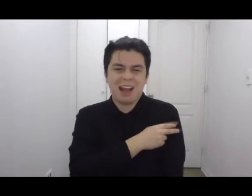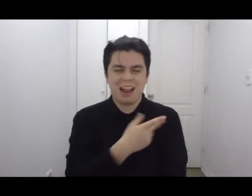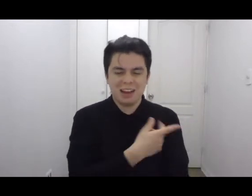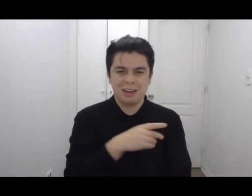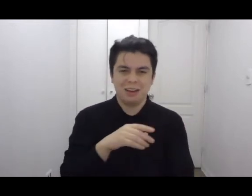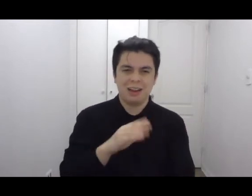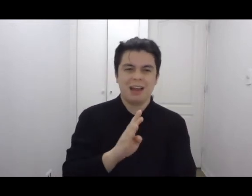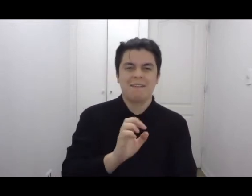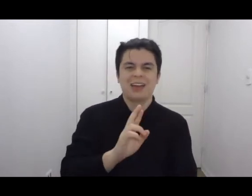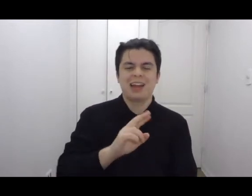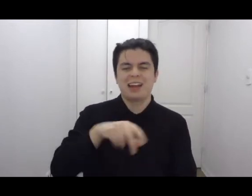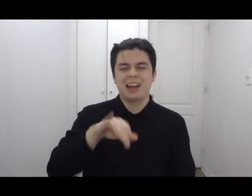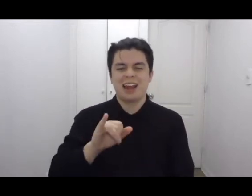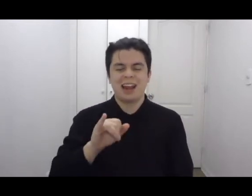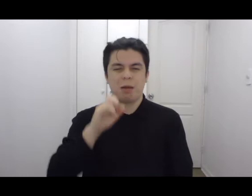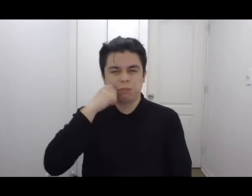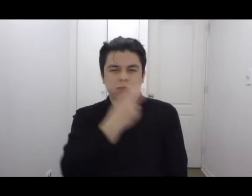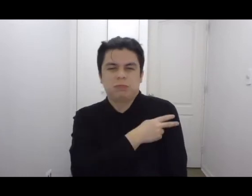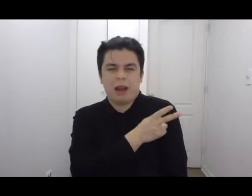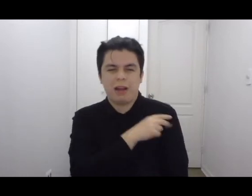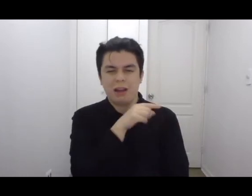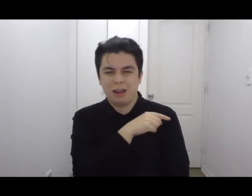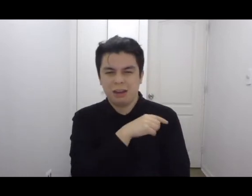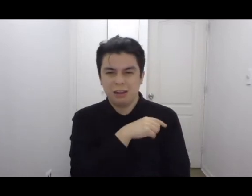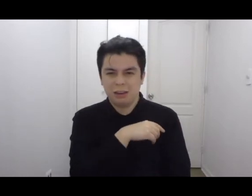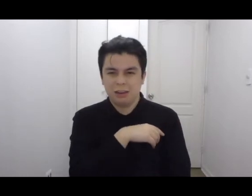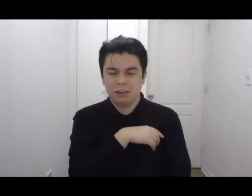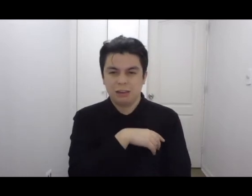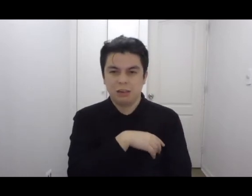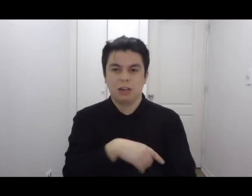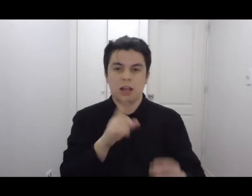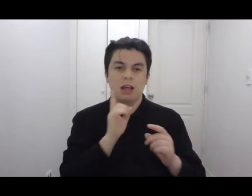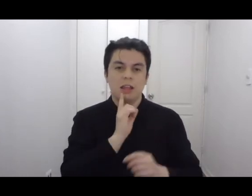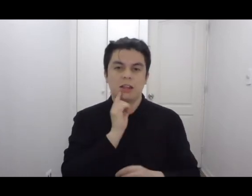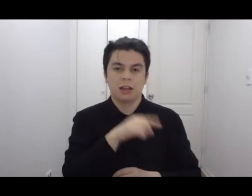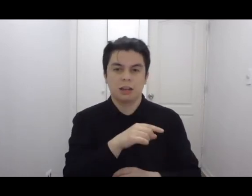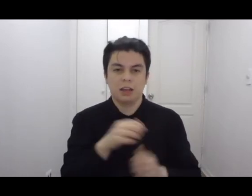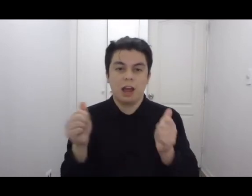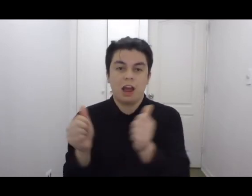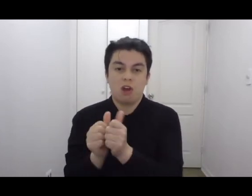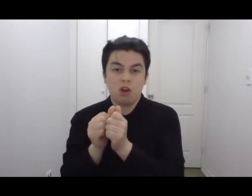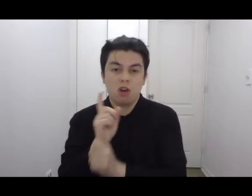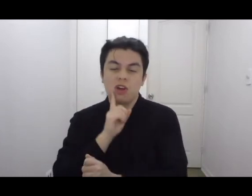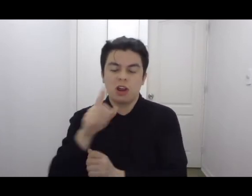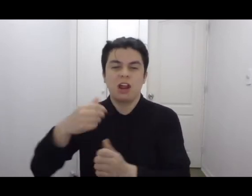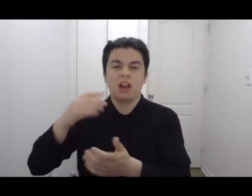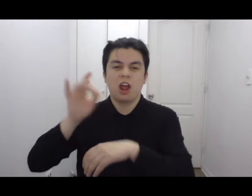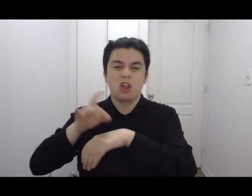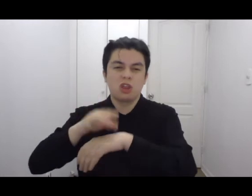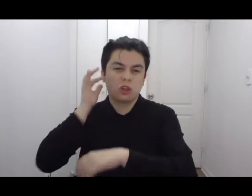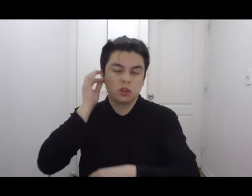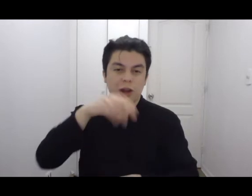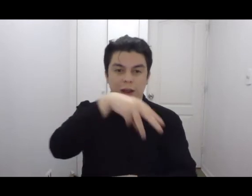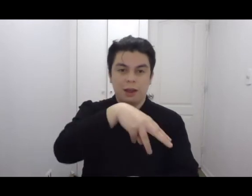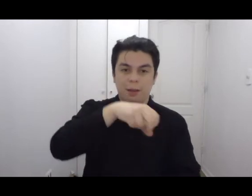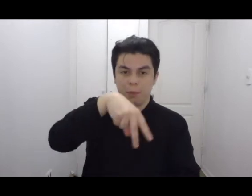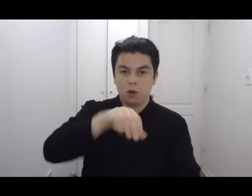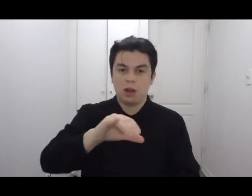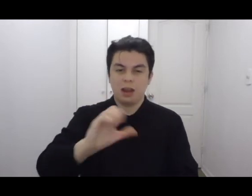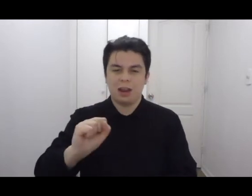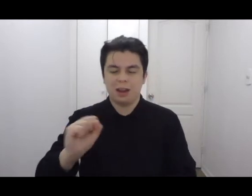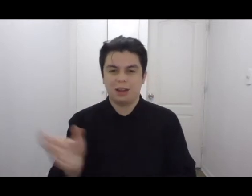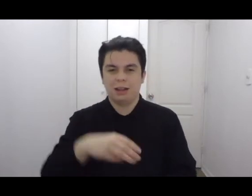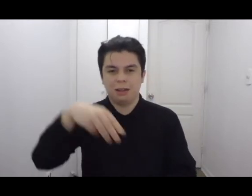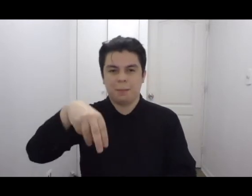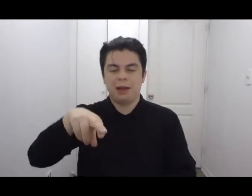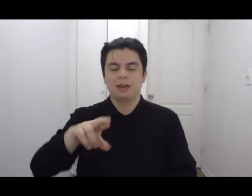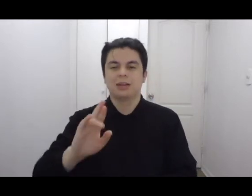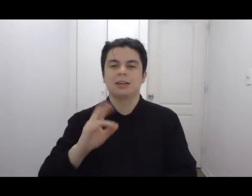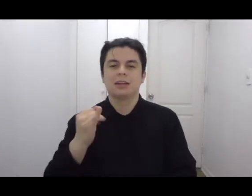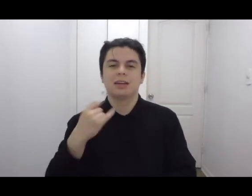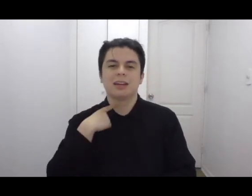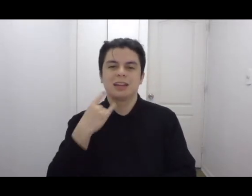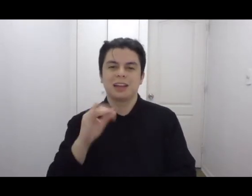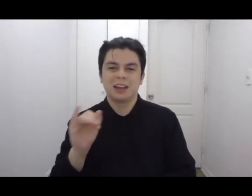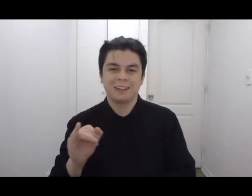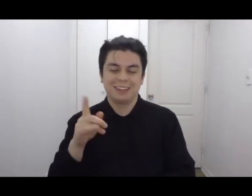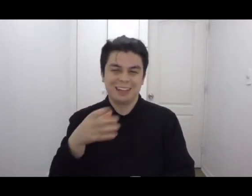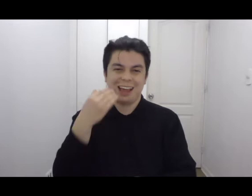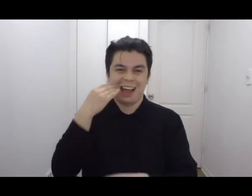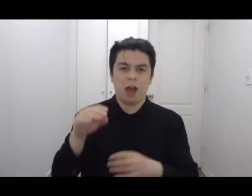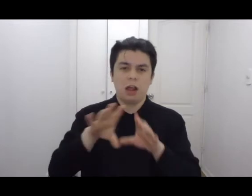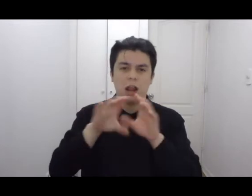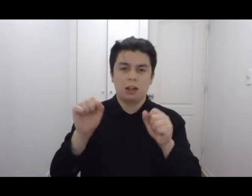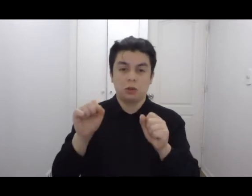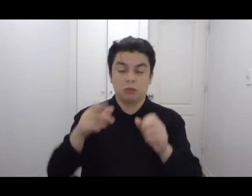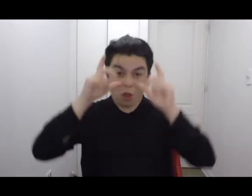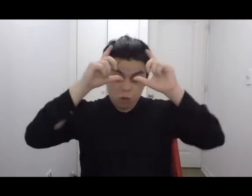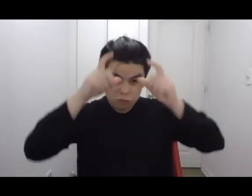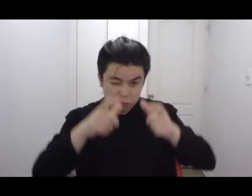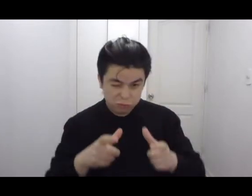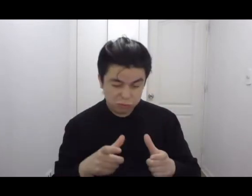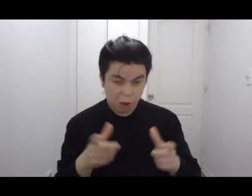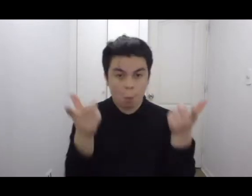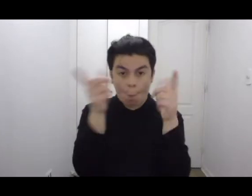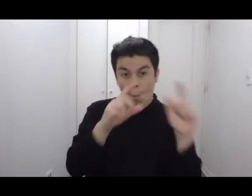la Berni está en tratamiento con Mónica Manrique, osea ya estoy lista - no les vamos a hacer el zoom para abajo